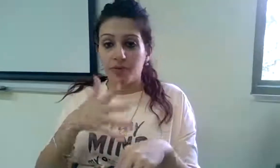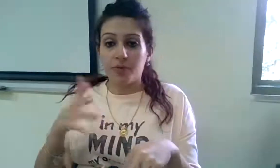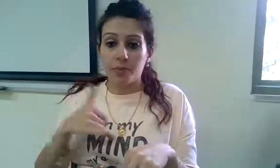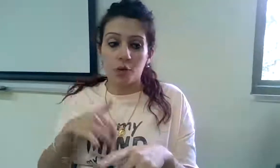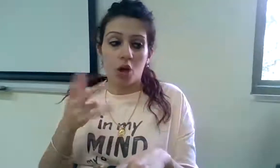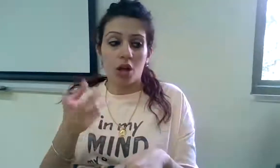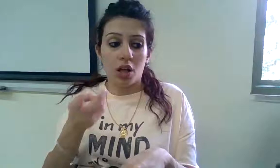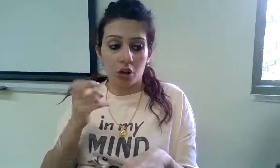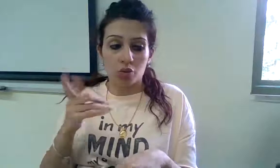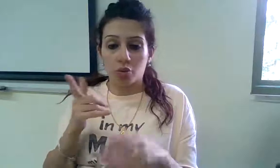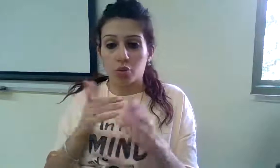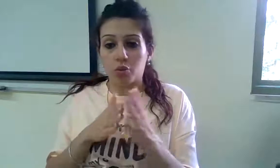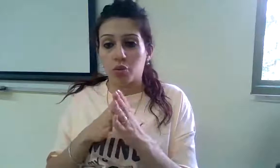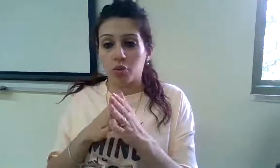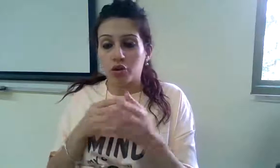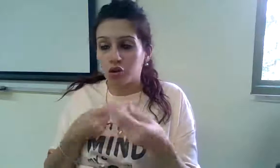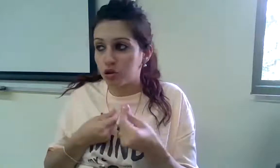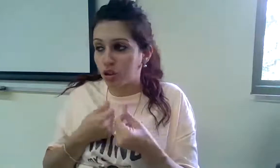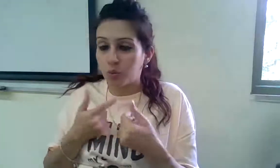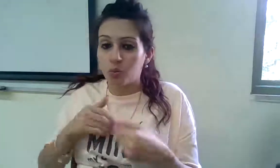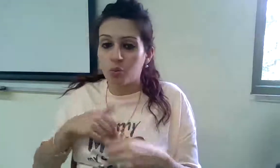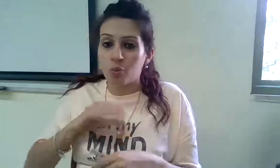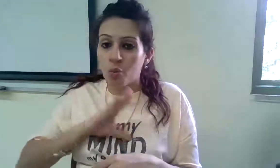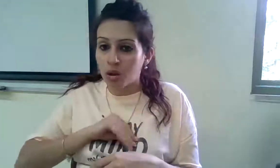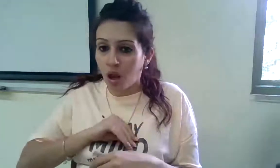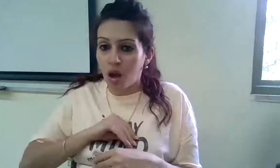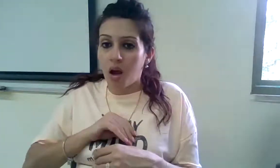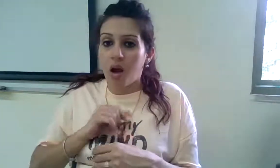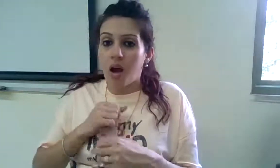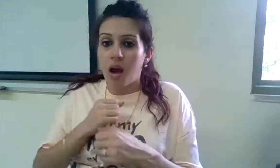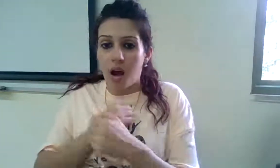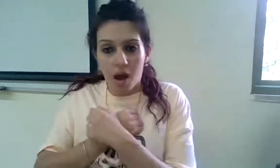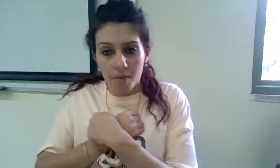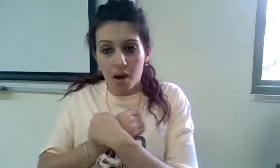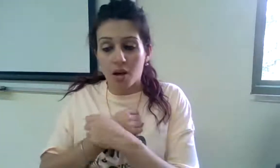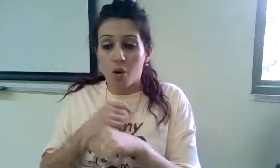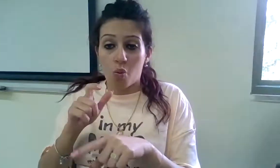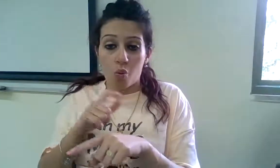اعتقد ولكنني لست متأكدة أن قامت إيستر بالإجابة بالفعل